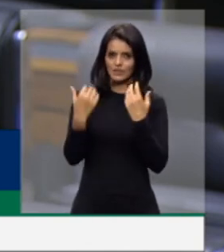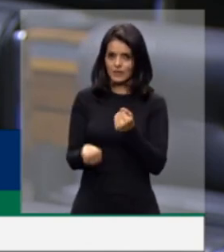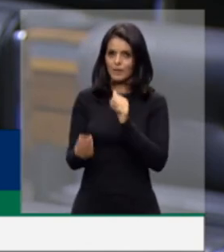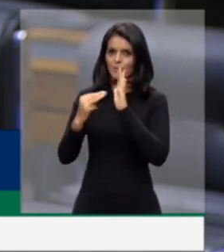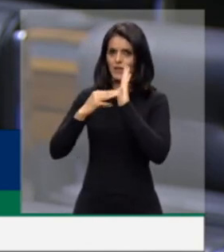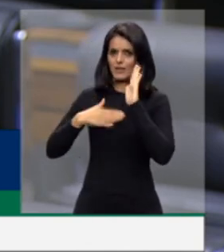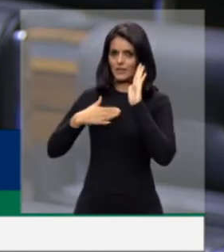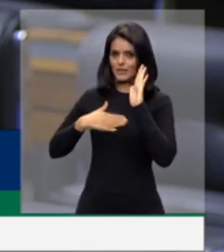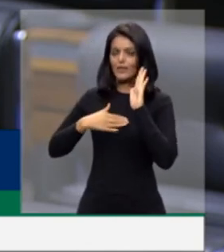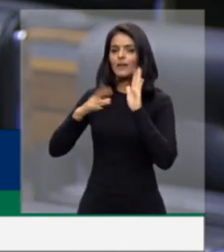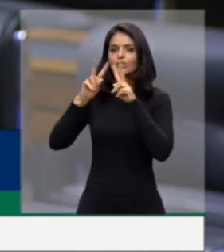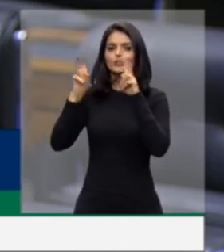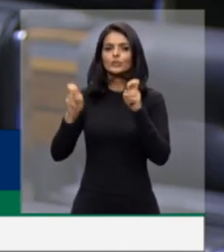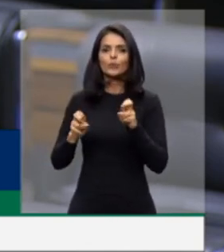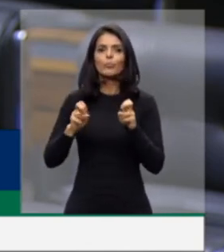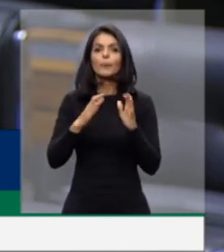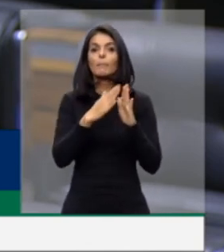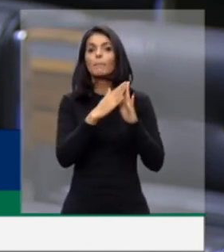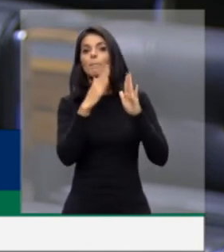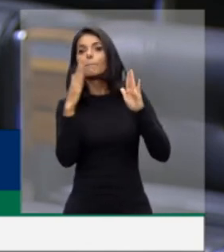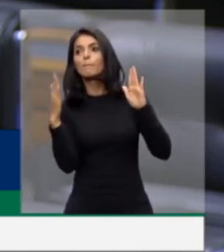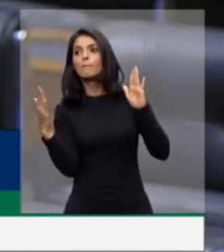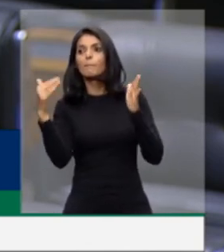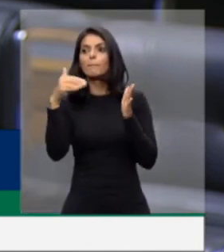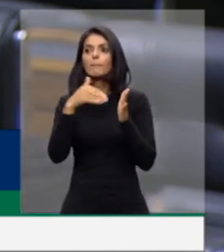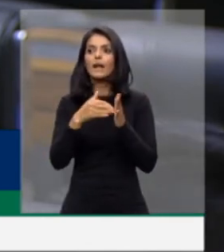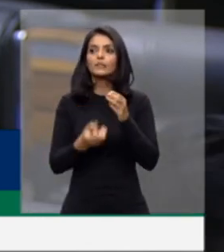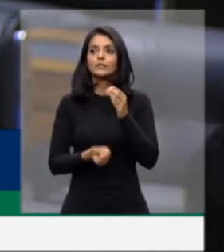ENCAMINHAMENTO FOI DADO EM RELAÇÃO A MEDIDA PROVISÓRIA, AGRADECER A COMPREENSÃO DO RELATOR E